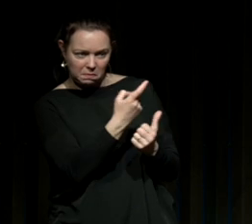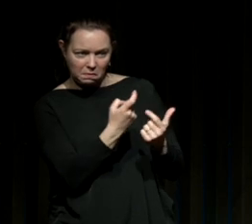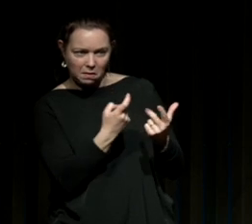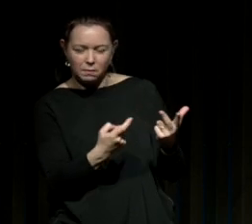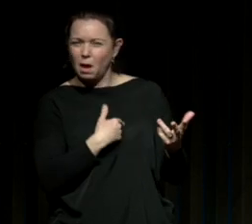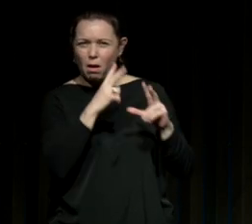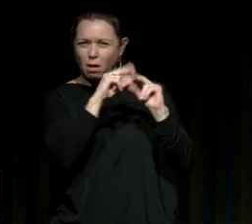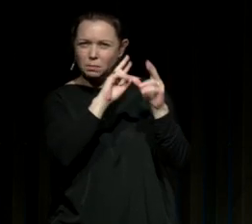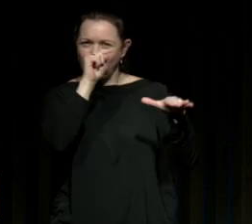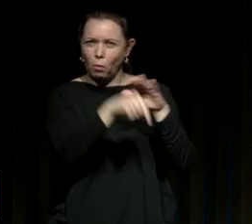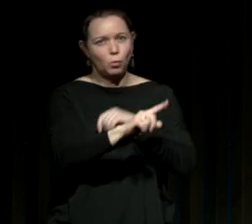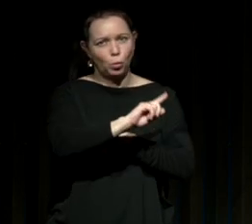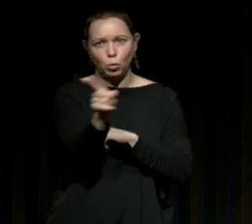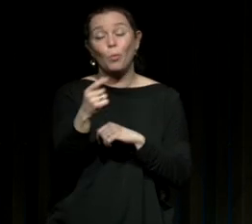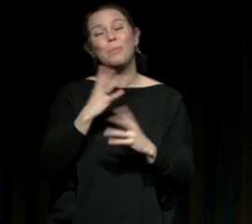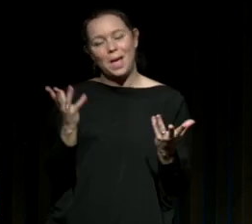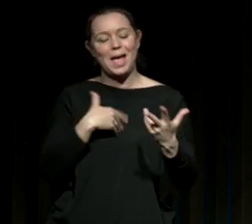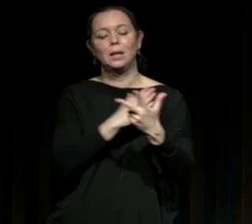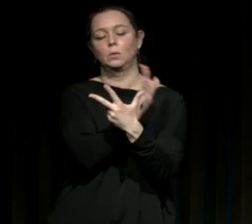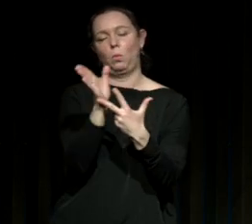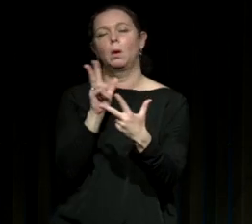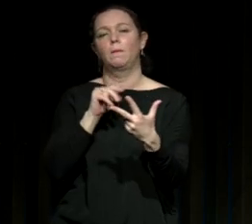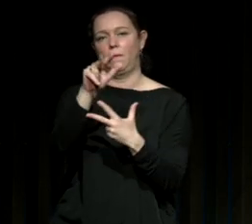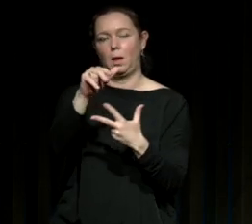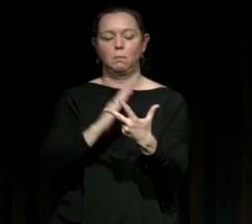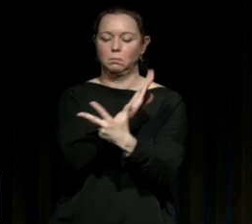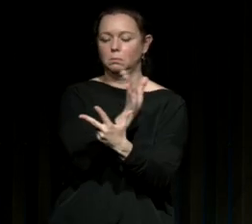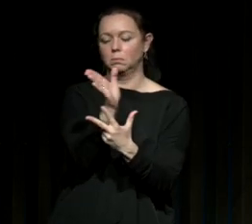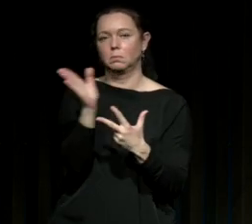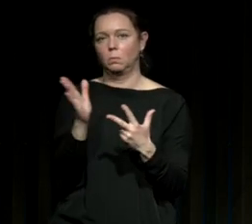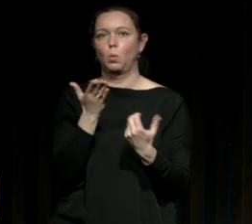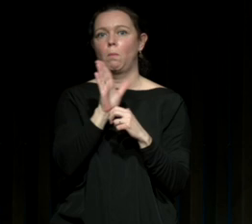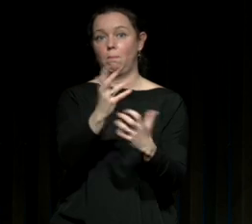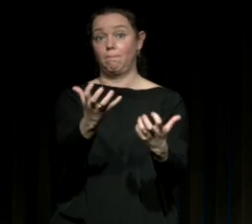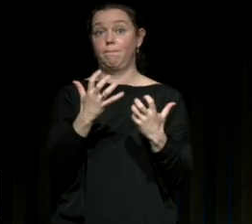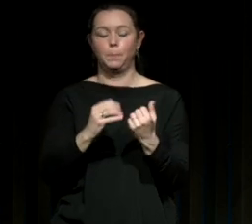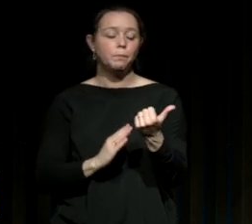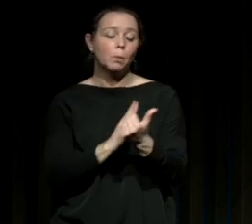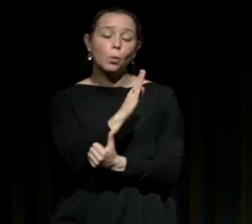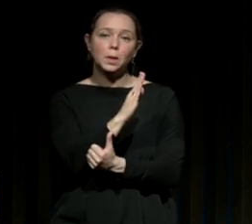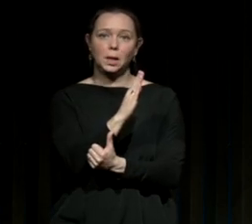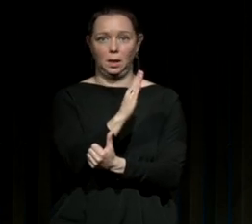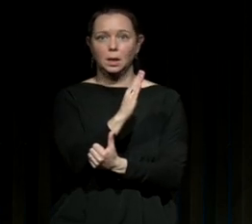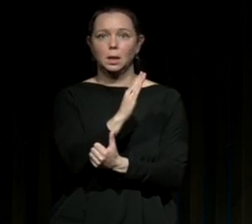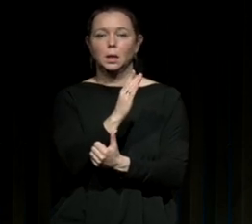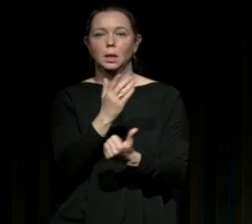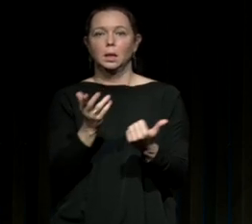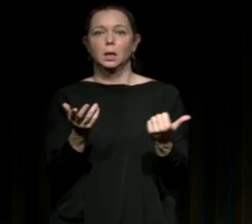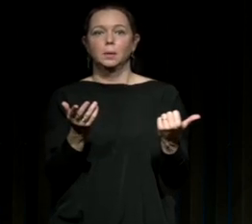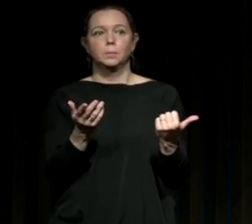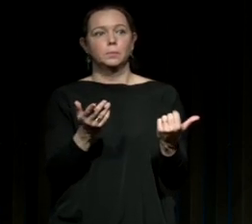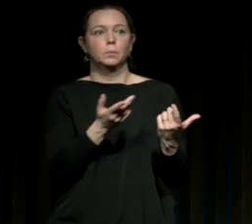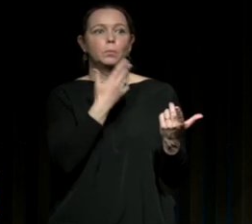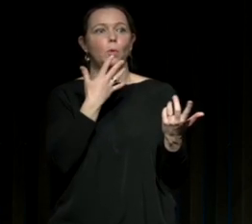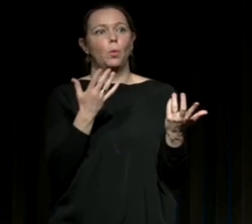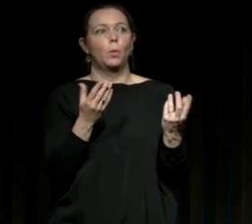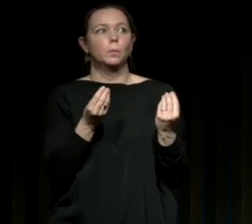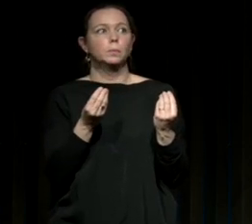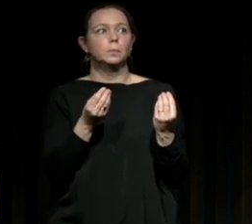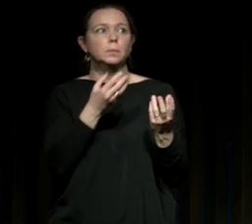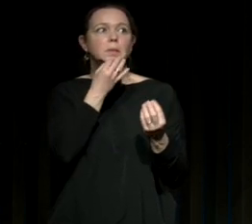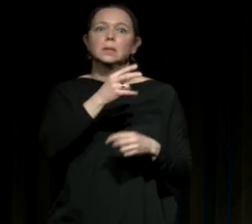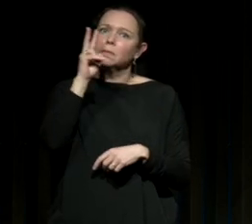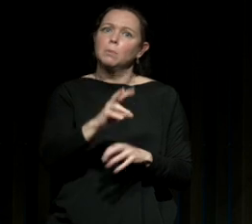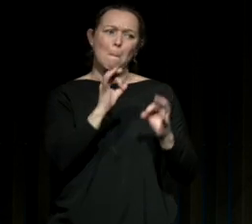3 le premier c'est vraiment pour asseoir je dirais le le caractère maladie de l'obésité je